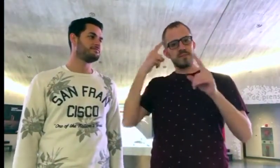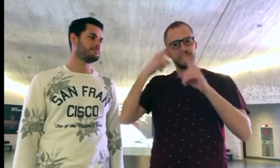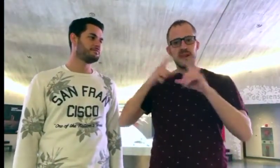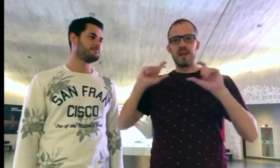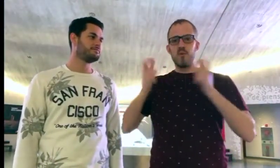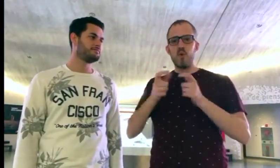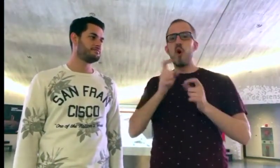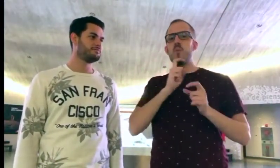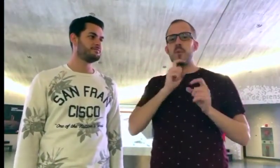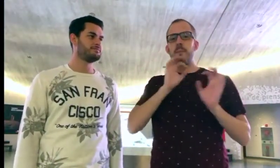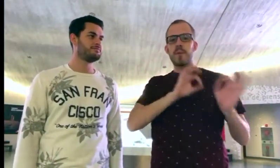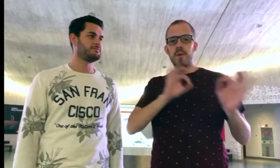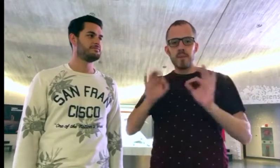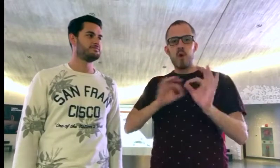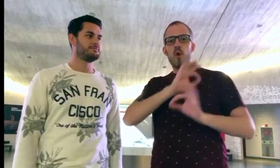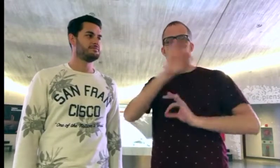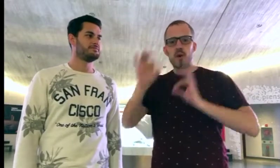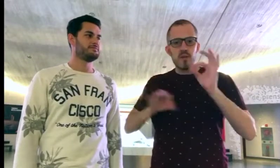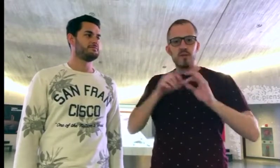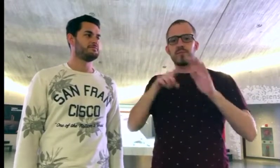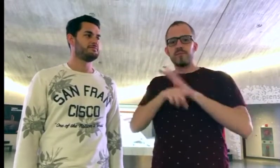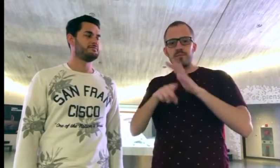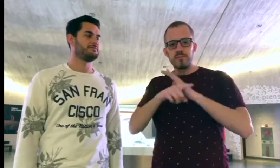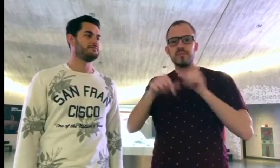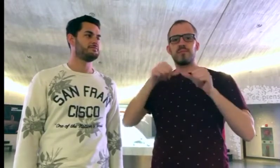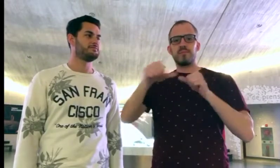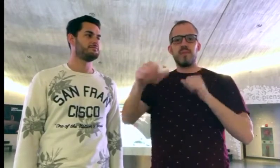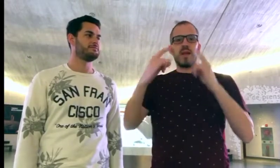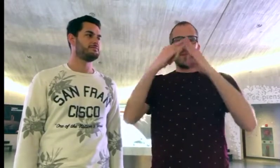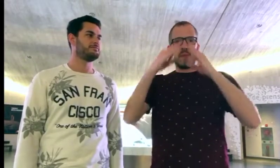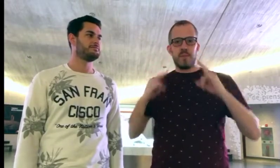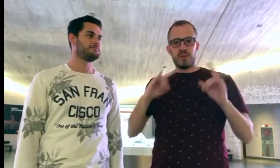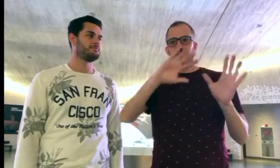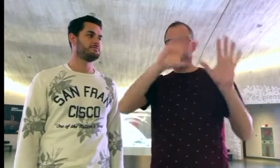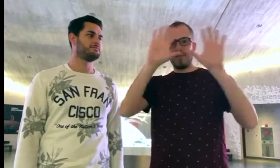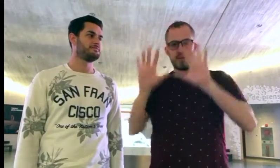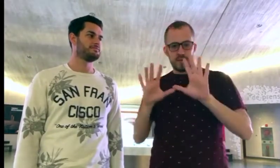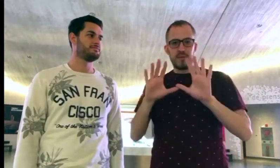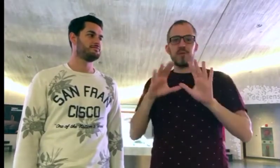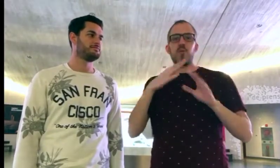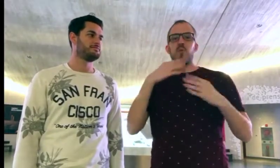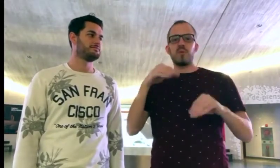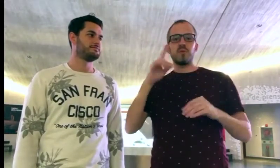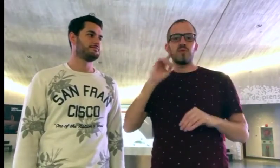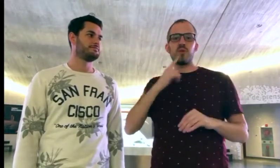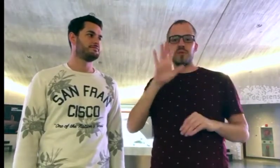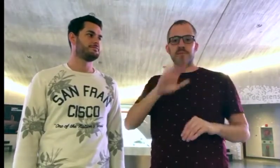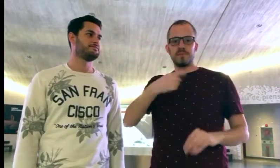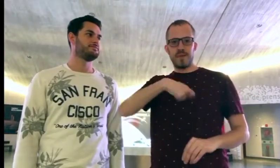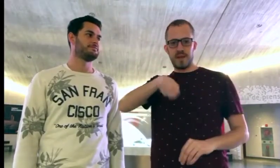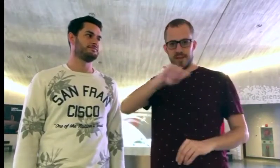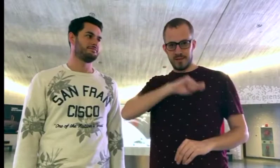para organizarnos y ultimar gestiones del X Campamento Estatal de Juventud Sorda.